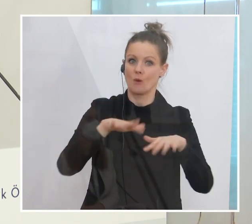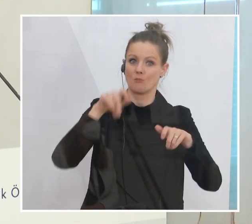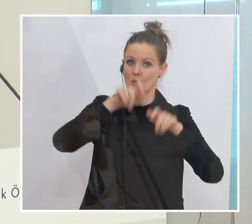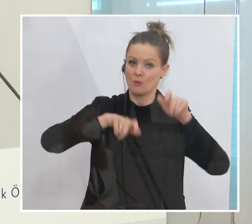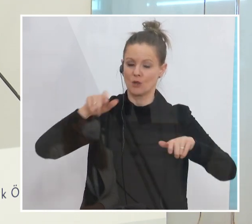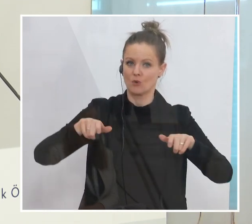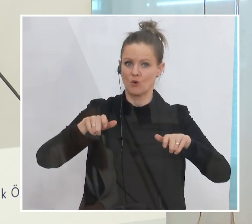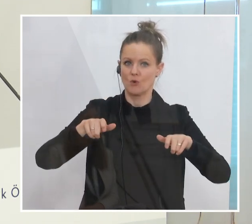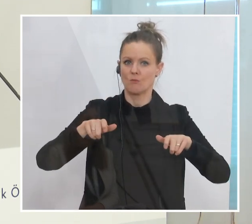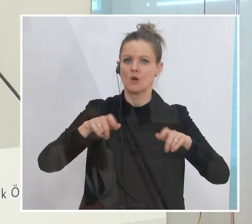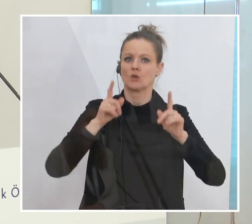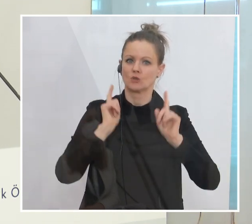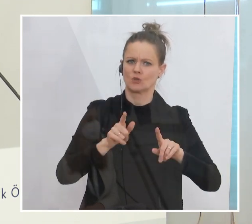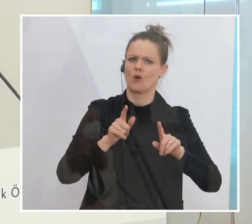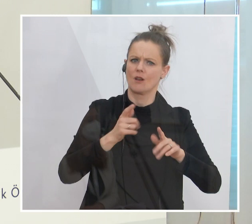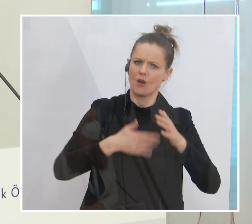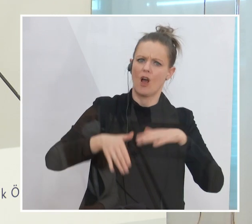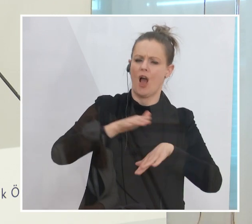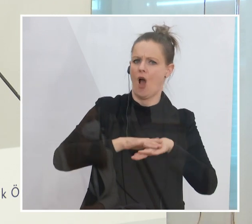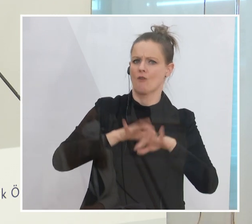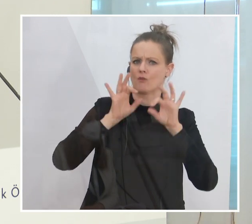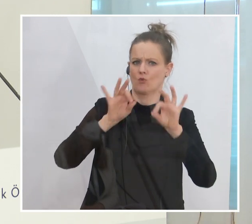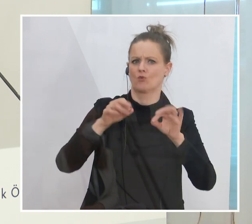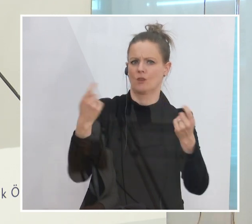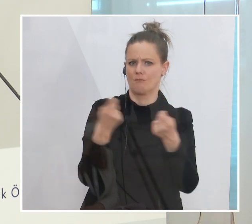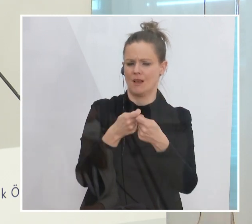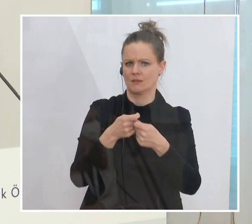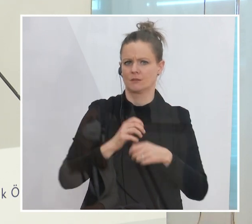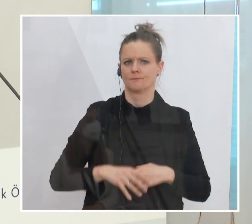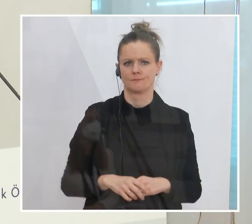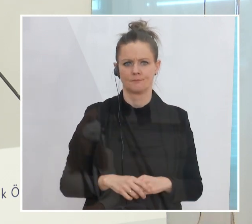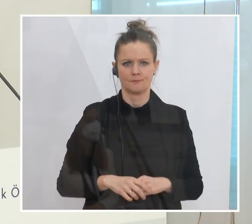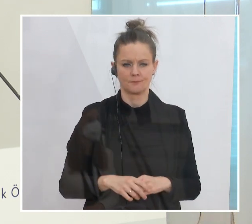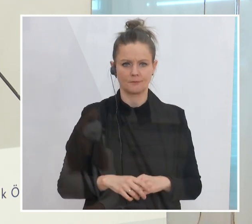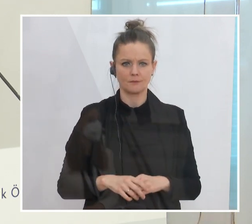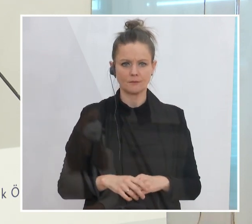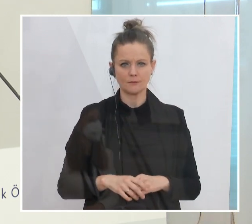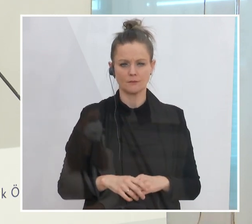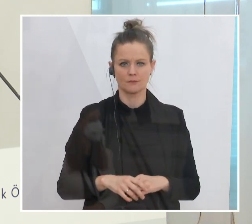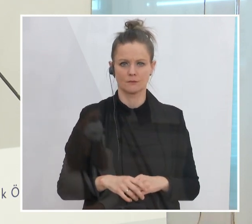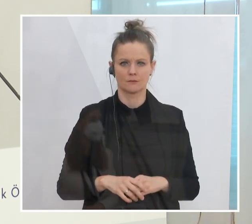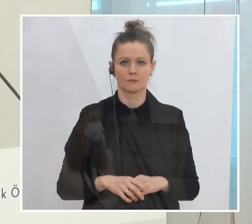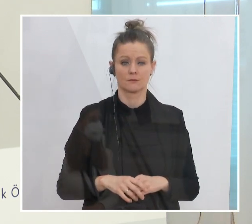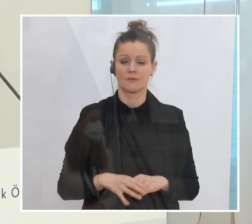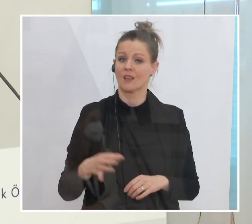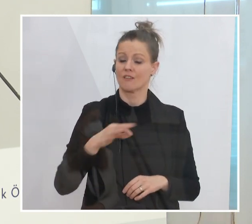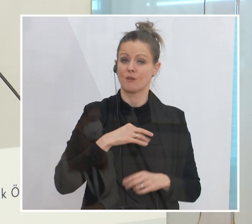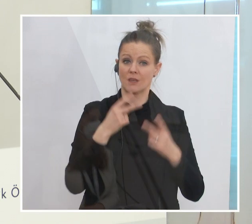Zeit noch attraktiver werden. Mir ist dabei wichtig, dass diese Maßnahmen und zwar alle,